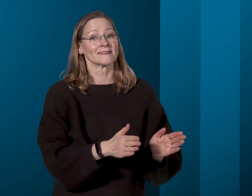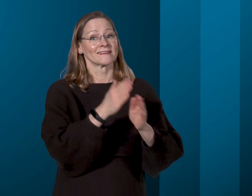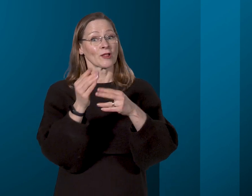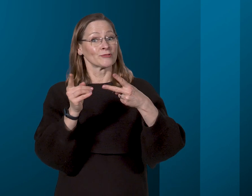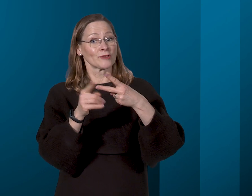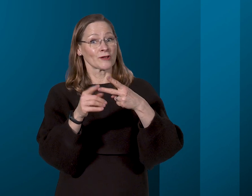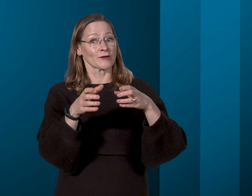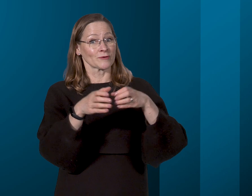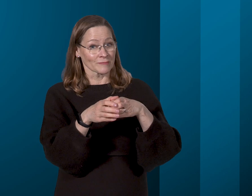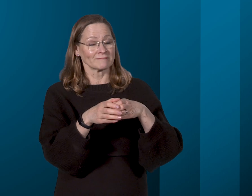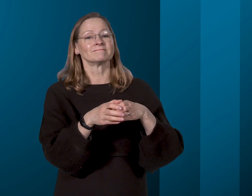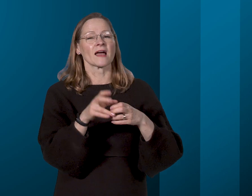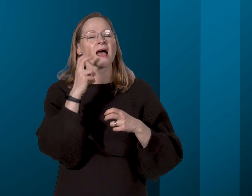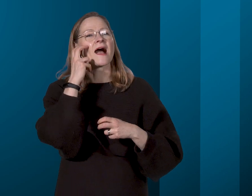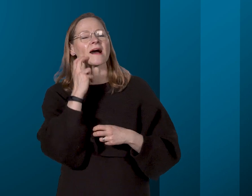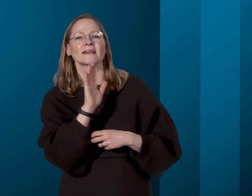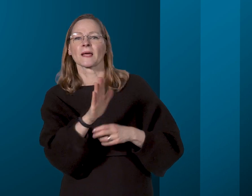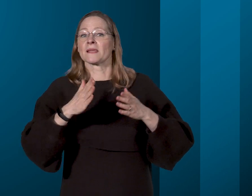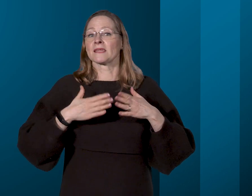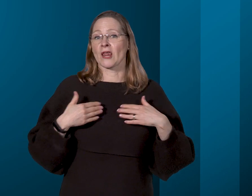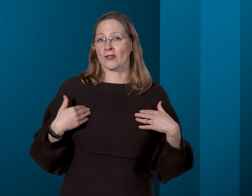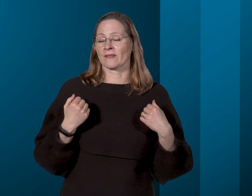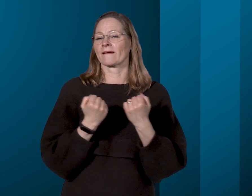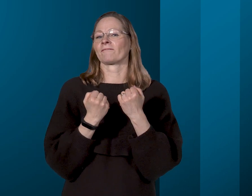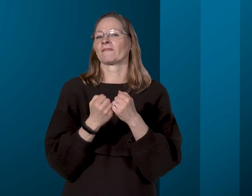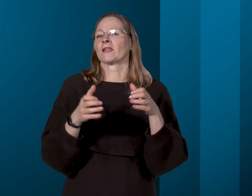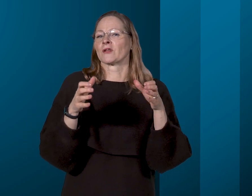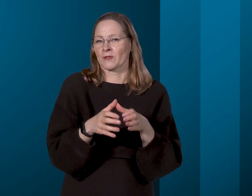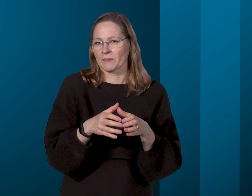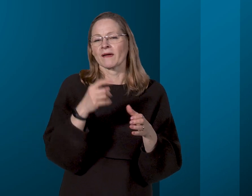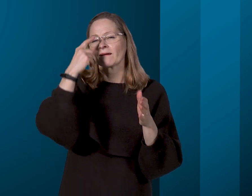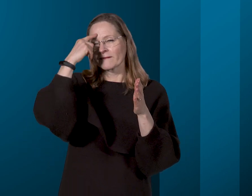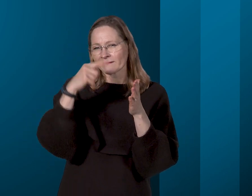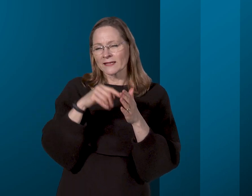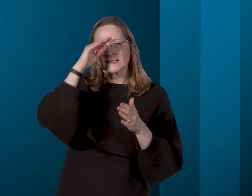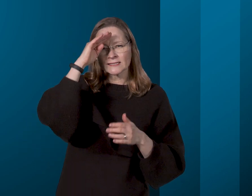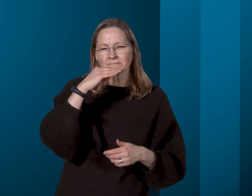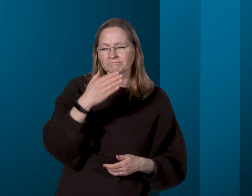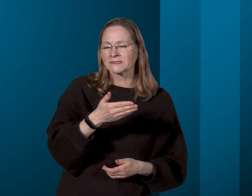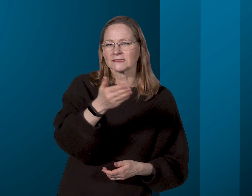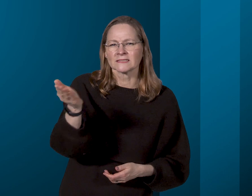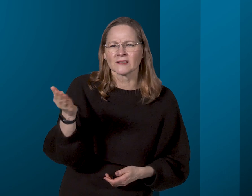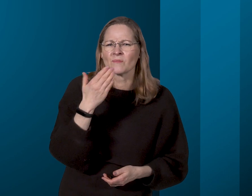Arjen ilot -kaveriryhmä on puolestaan suunnattu ihmisille, -